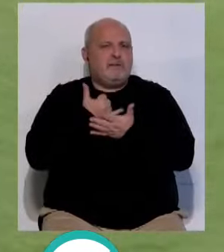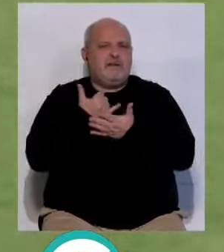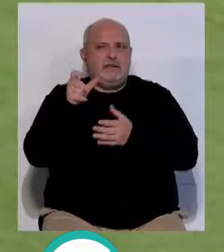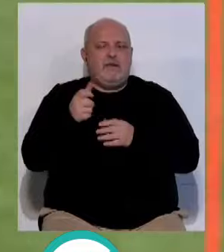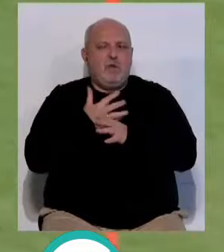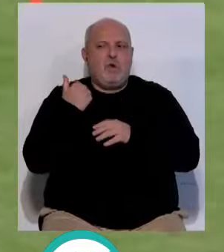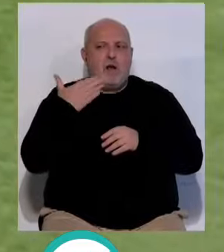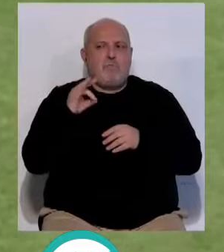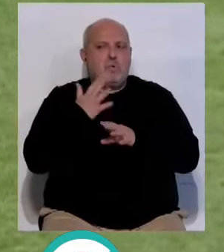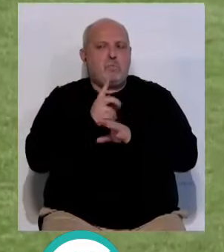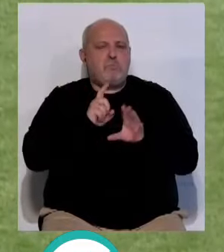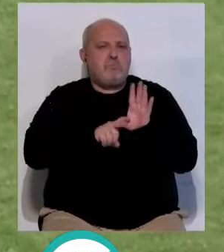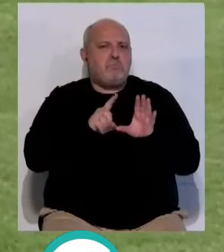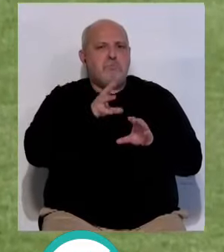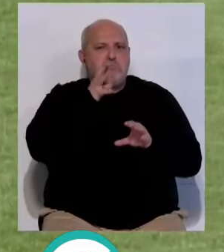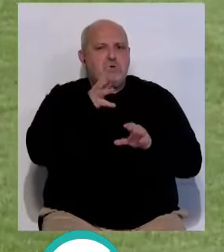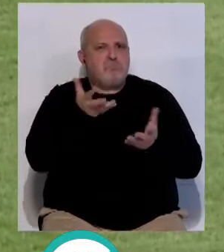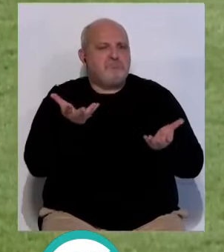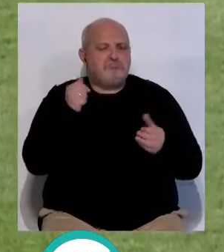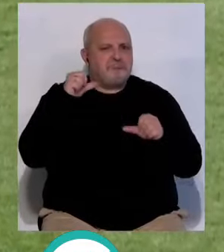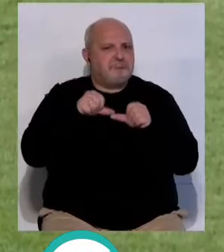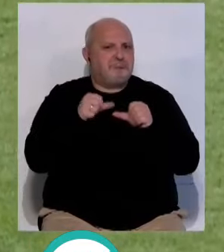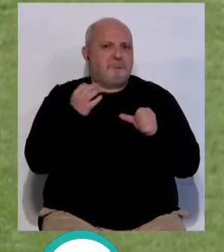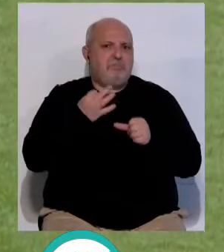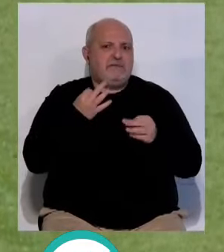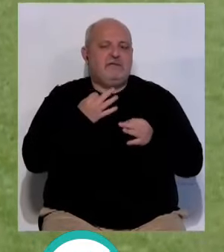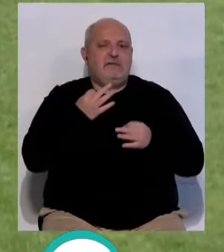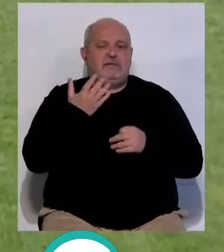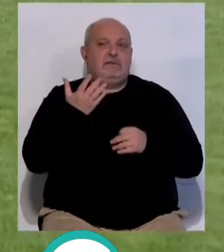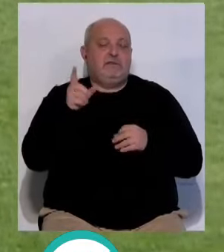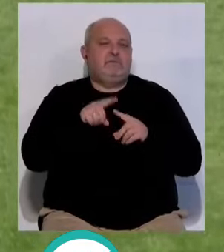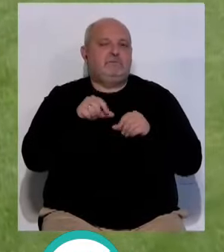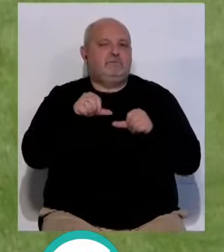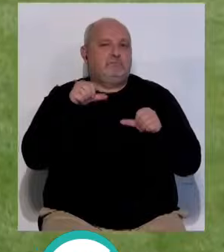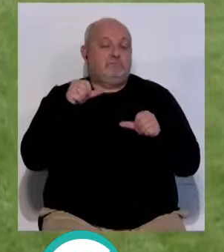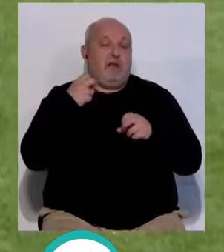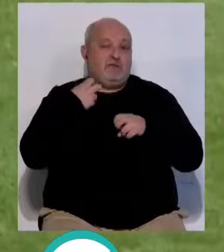por qué no participaba más que qué pasaba con él pues lo que pasa es que viene una lesión